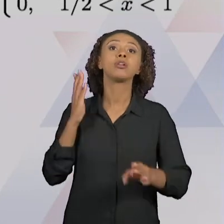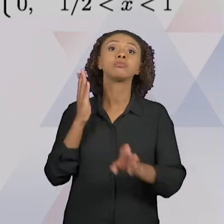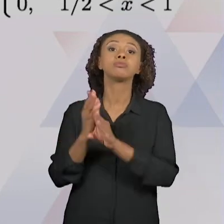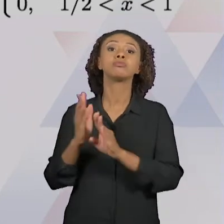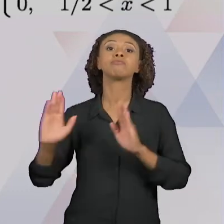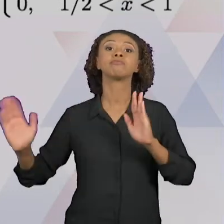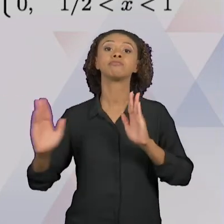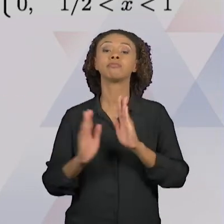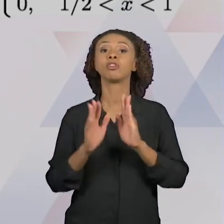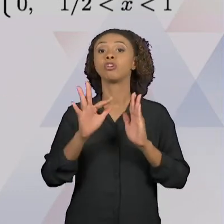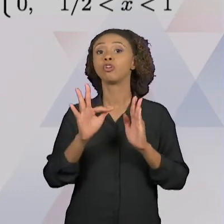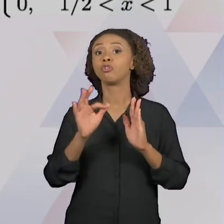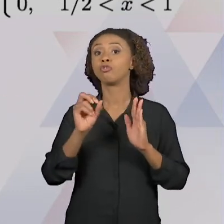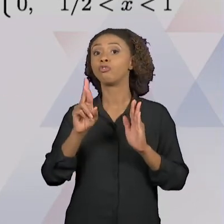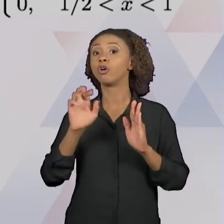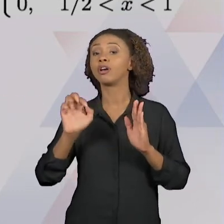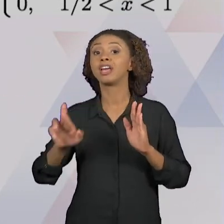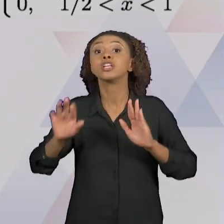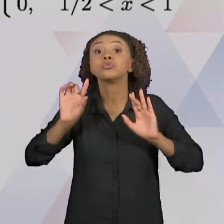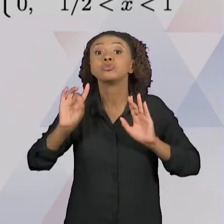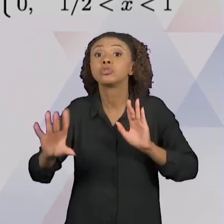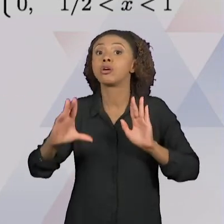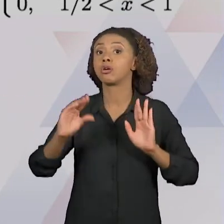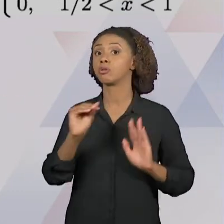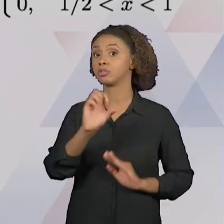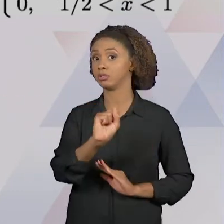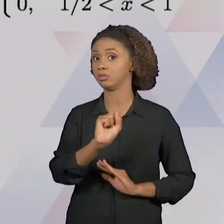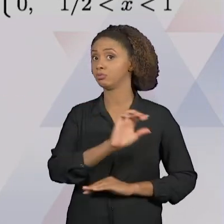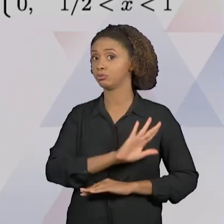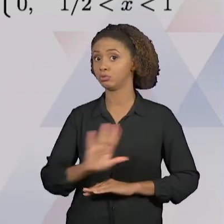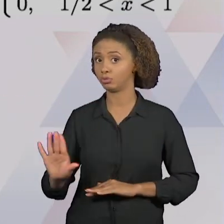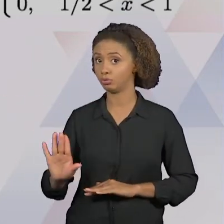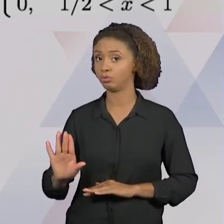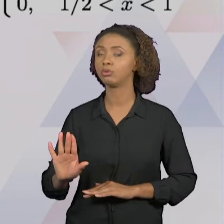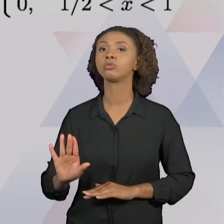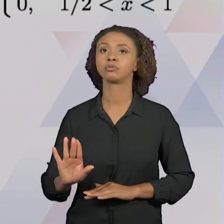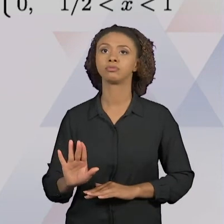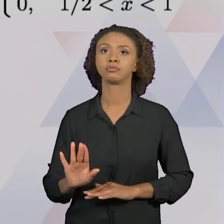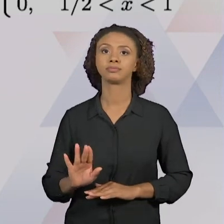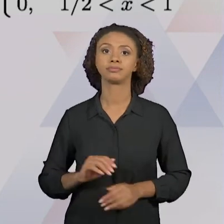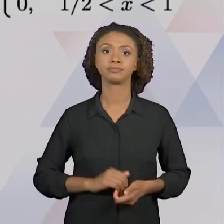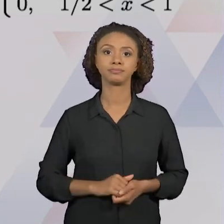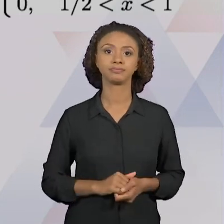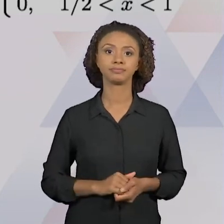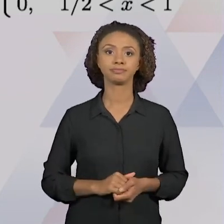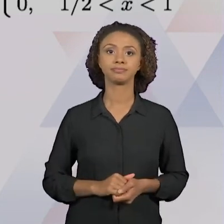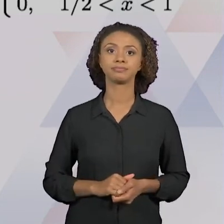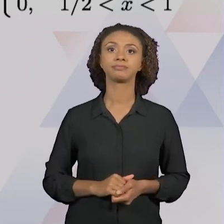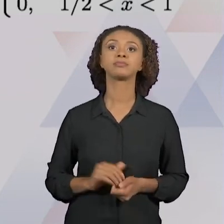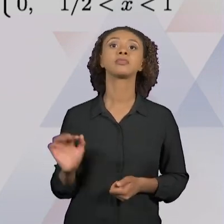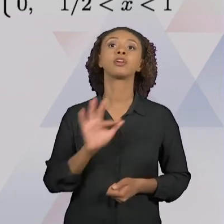COSSENOS, APENAS DE COSSENOS. EU QUERO ACHAR SÓ EM TERMOS DE COSSENOS NA FUNÇÃO "F" DE "X" IGUAL